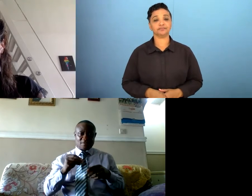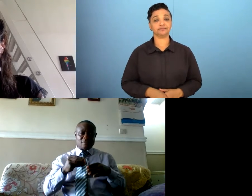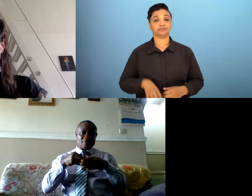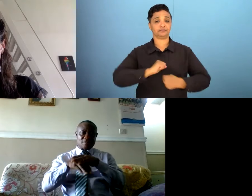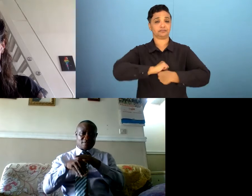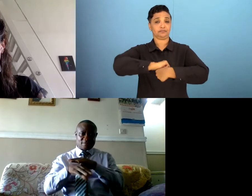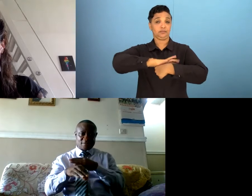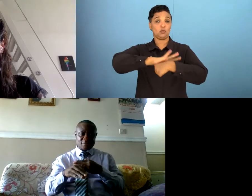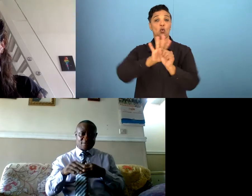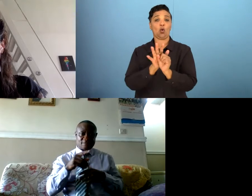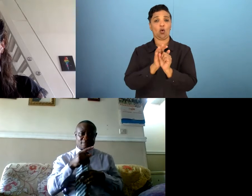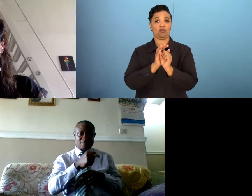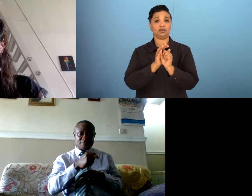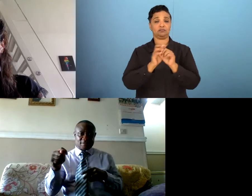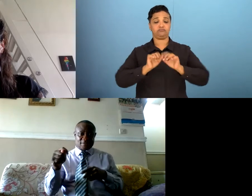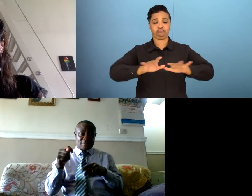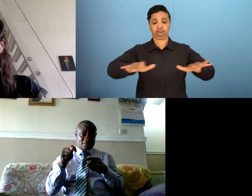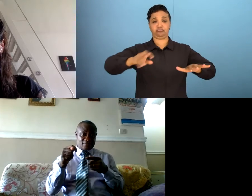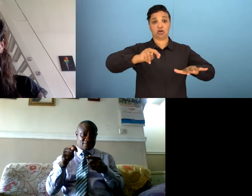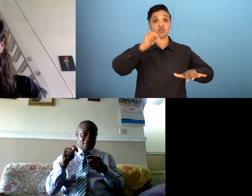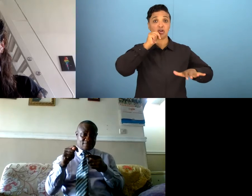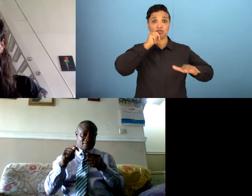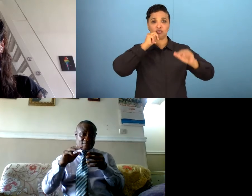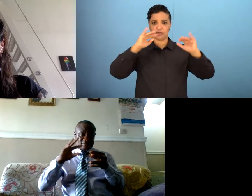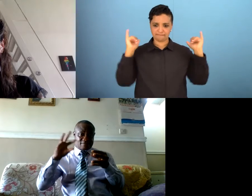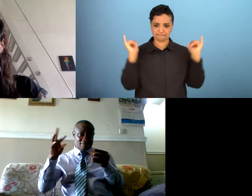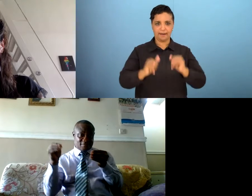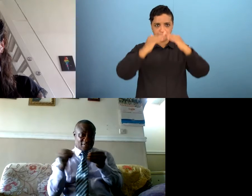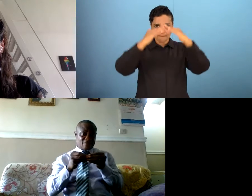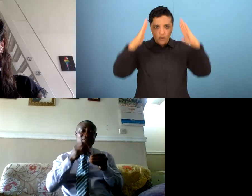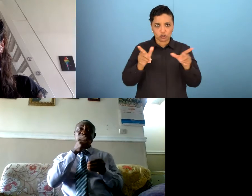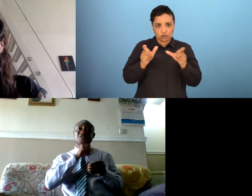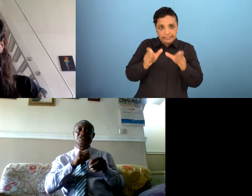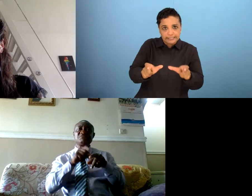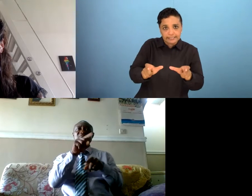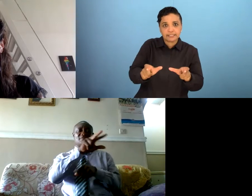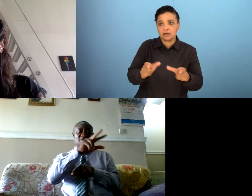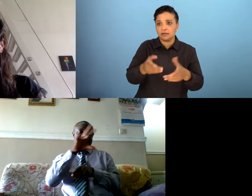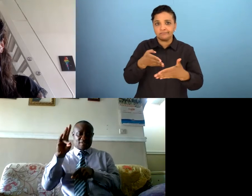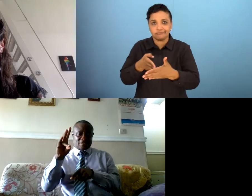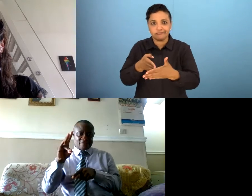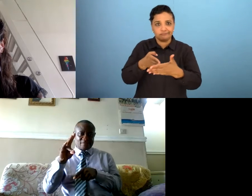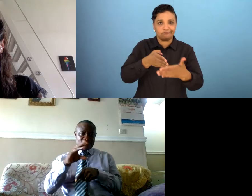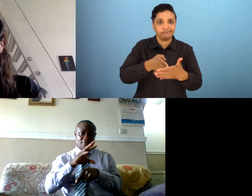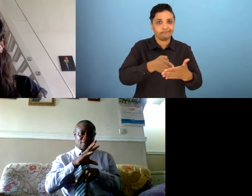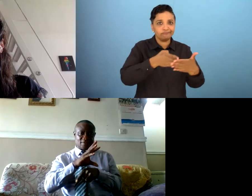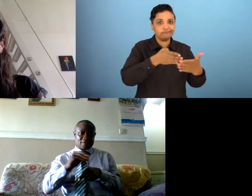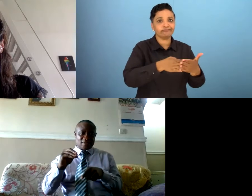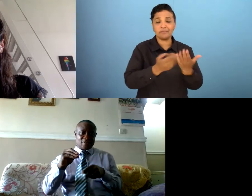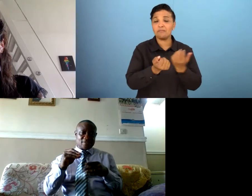Hallazgos clave: los hallazgos clave de la investigación indican que el cierre del COVID-19